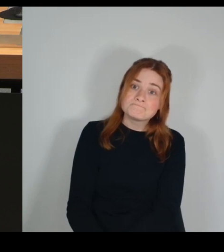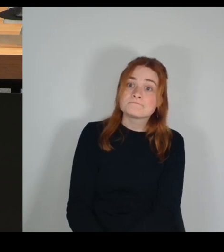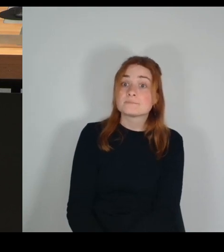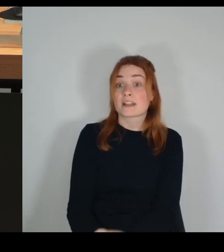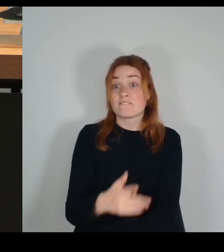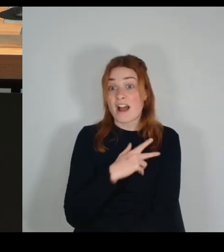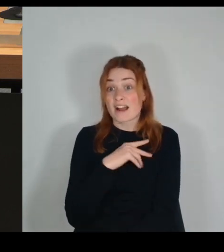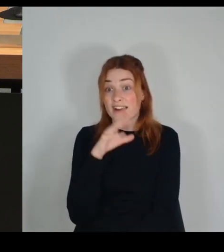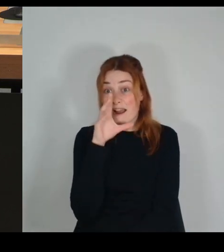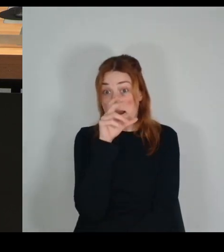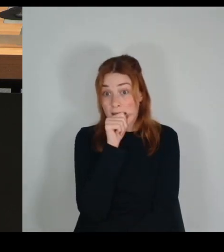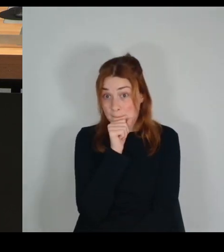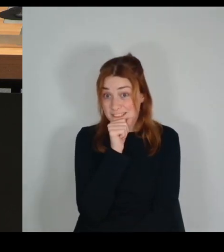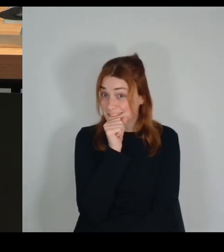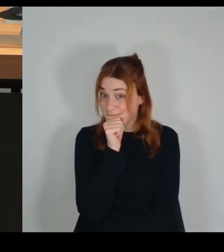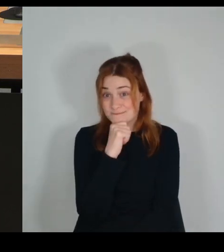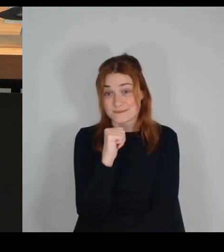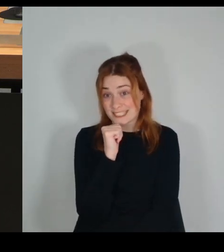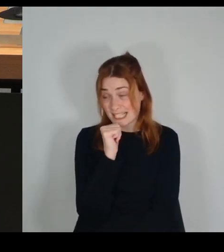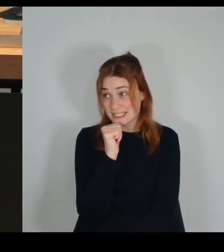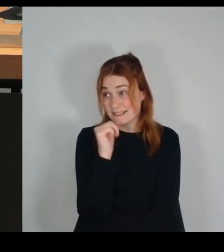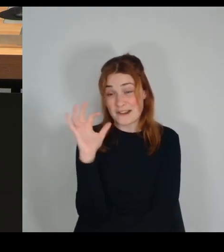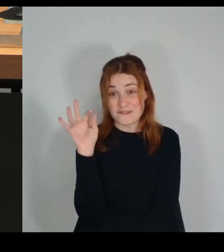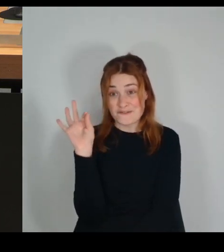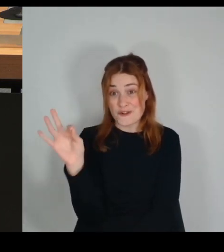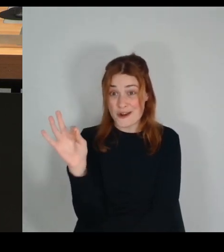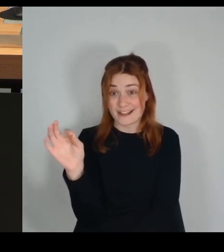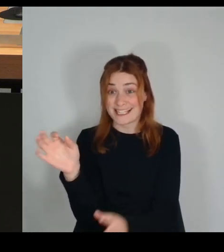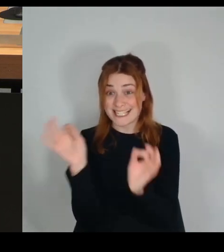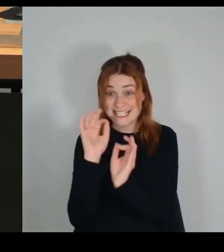Sie wollen Menschen, die nicht in ihr Weltbild passen, aus